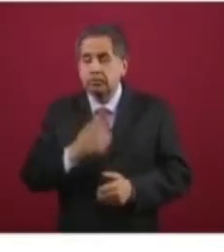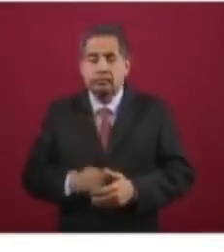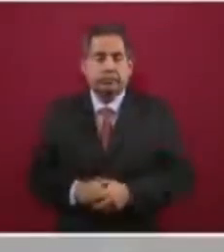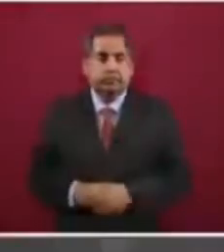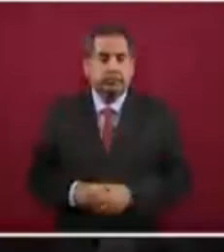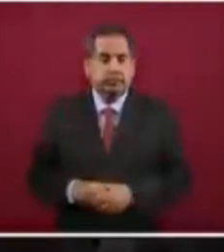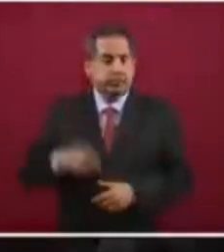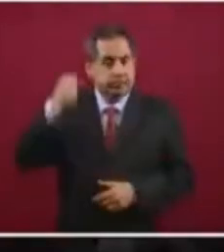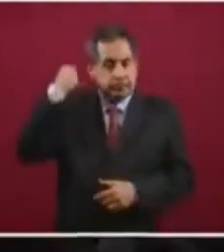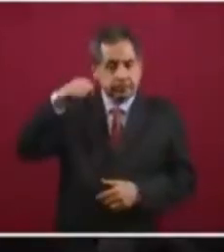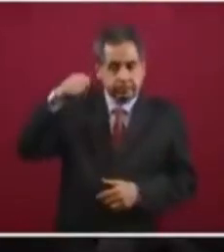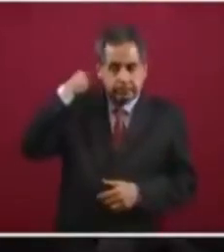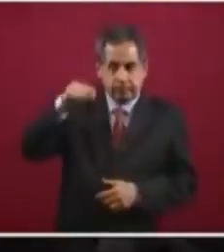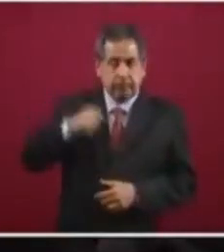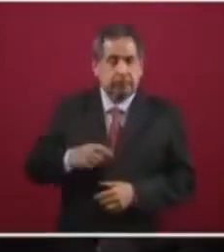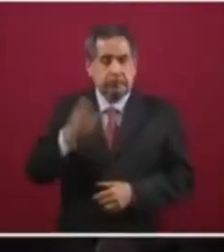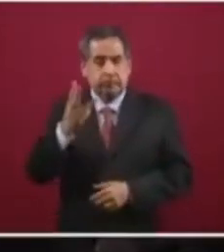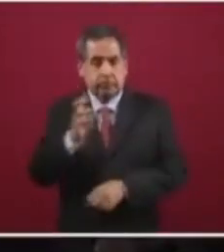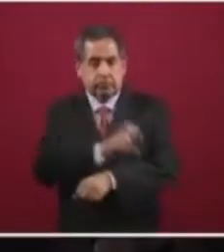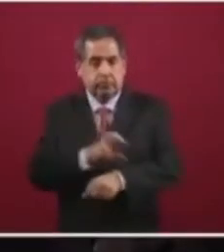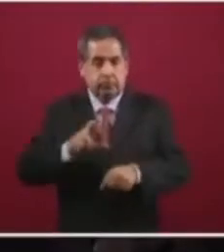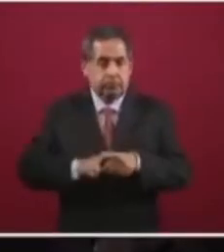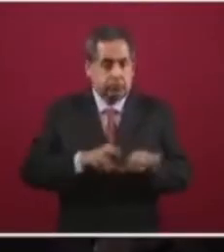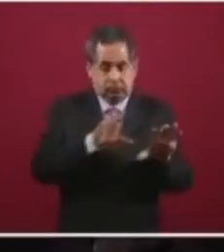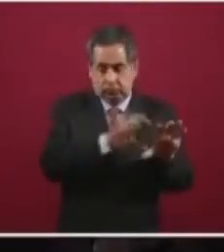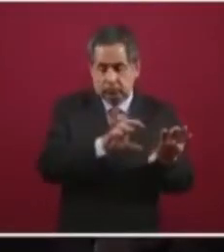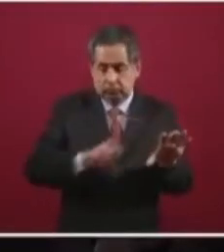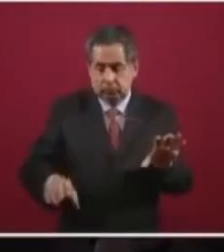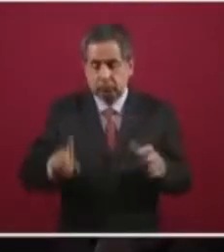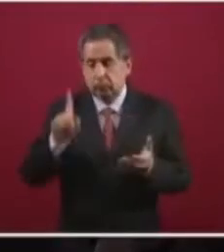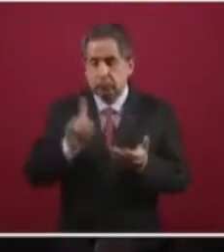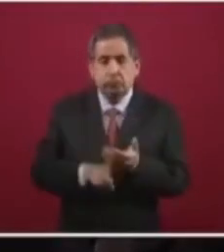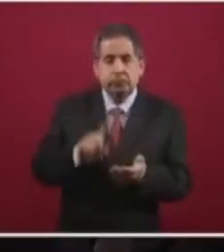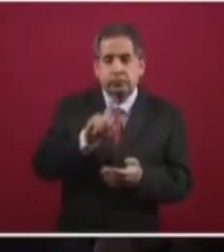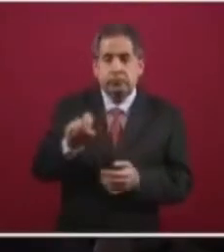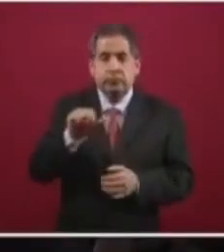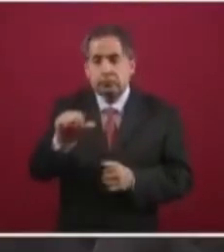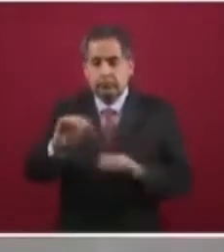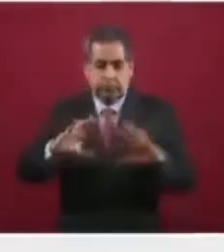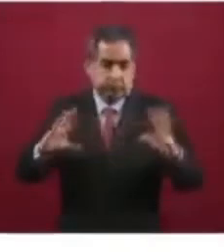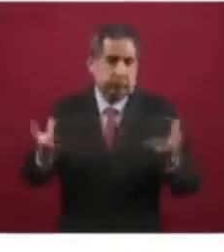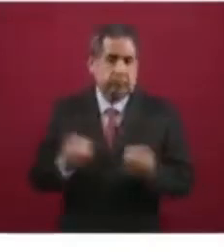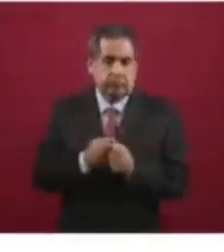Tabasco tiene tres coordinaciones regionales con mil 116 integrantes de la Guardia Nacional,